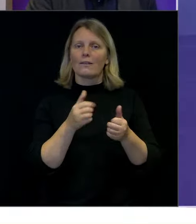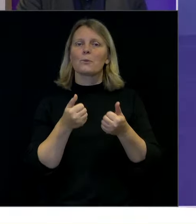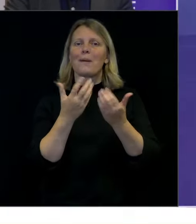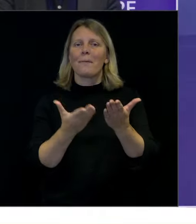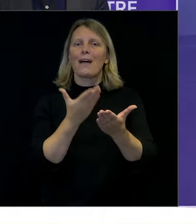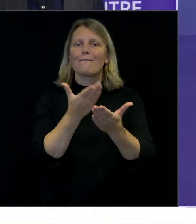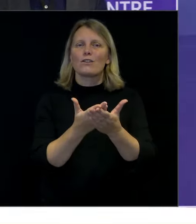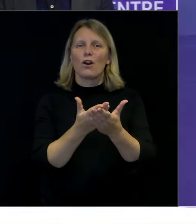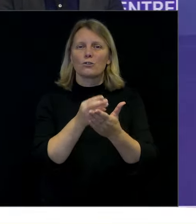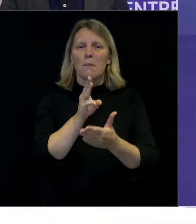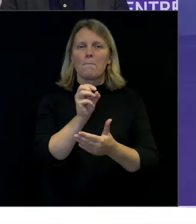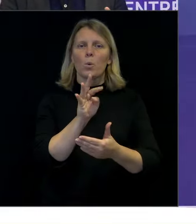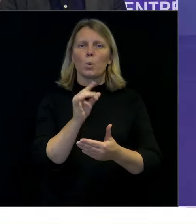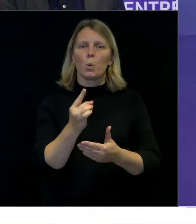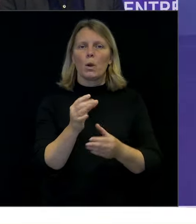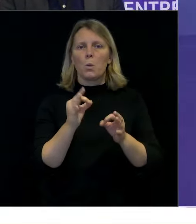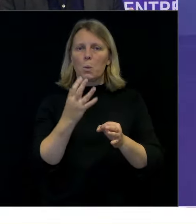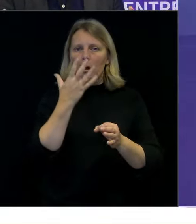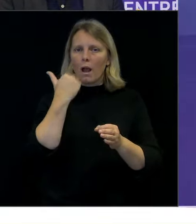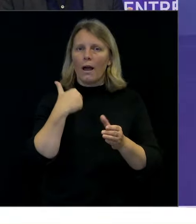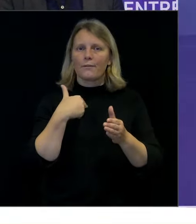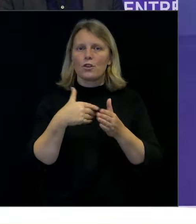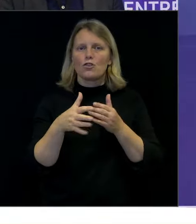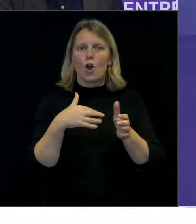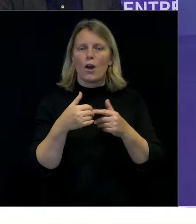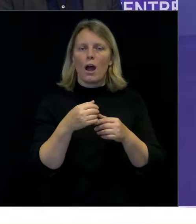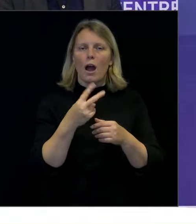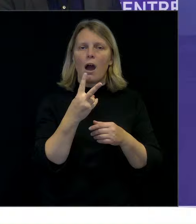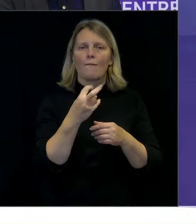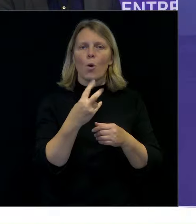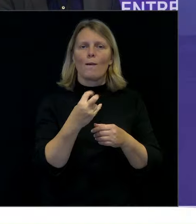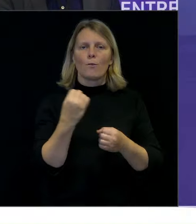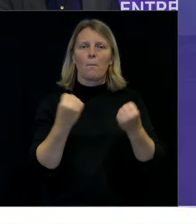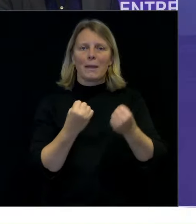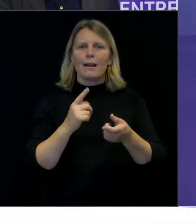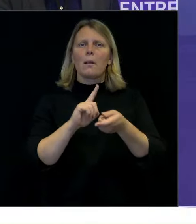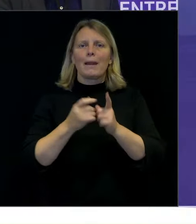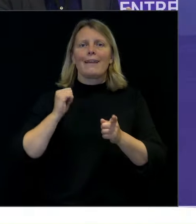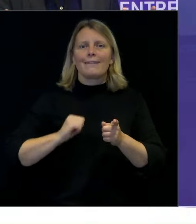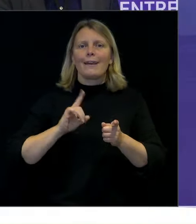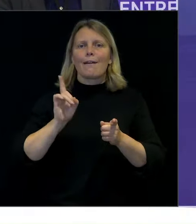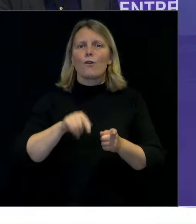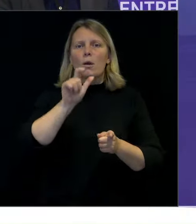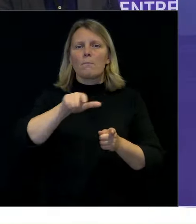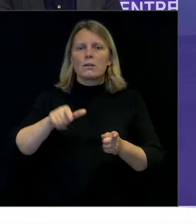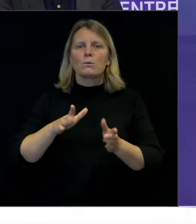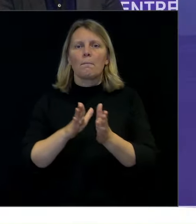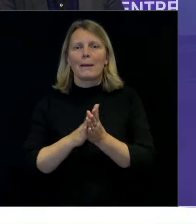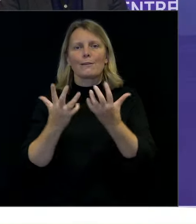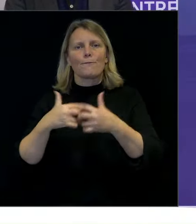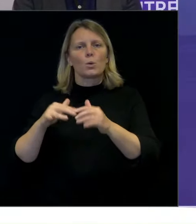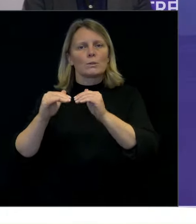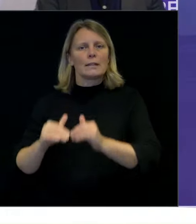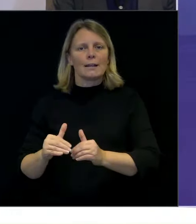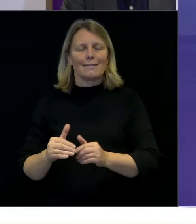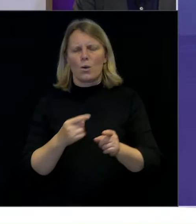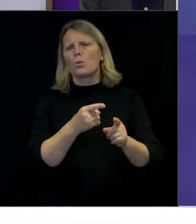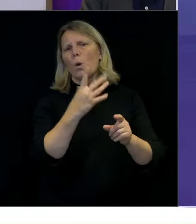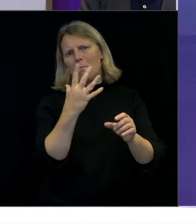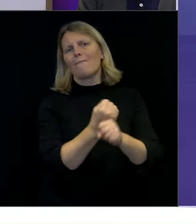vi hade en tävling om produkter som var bra för alla.